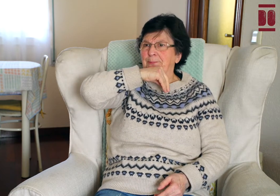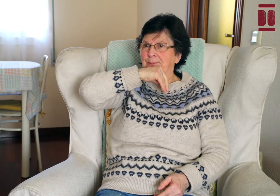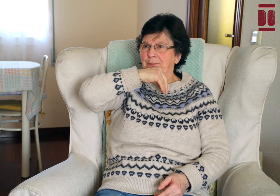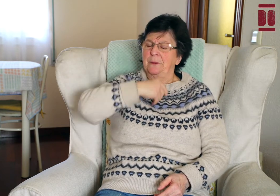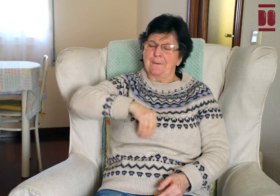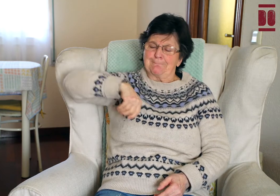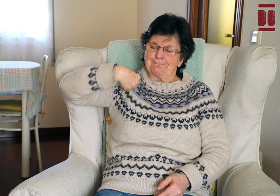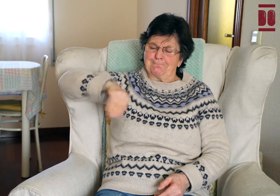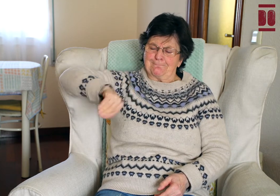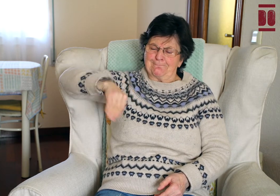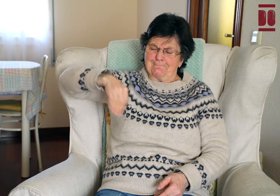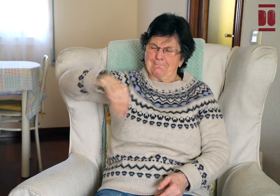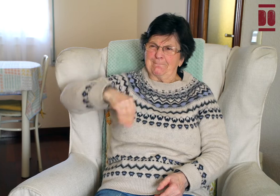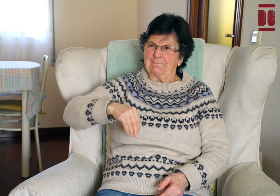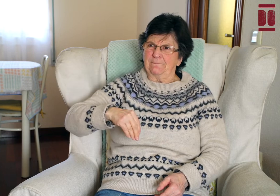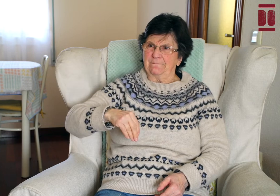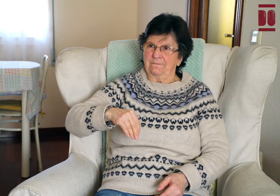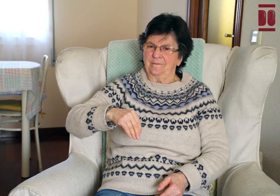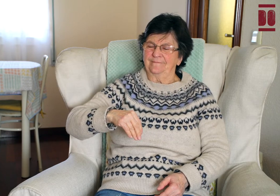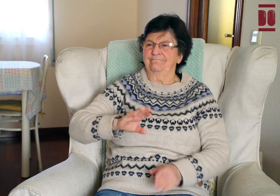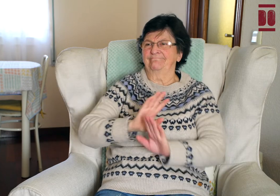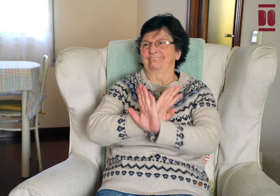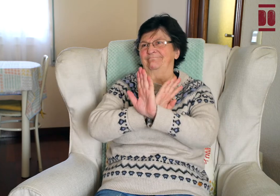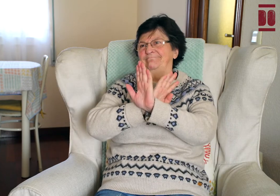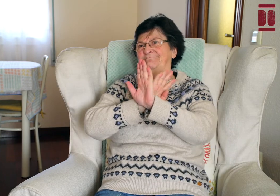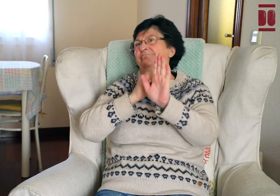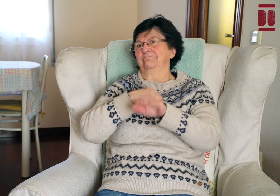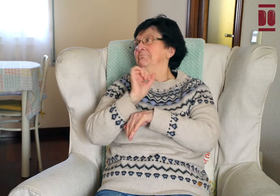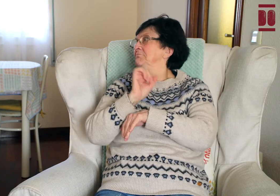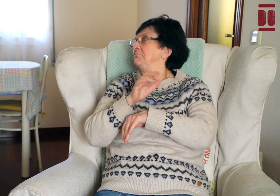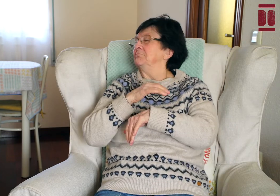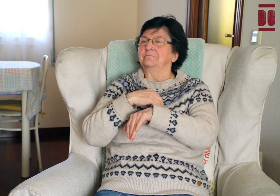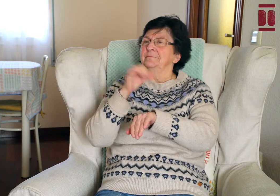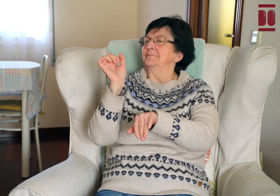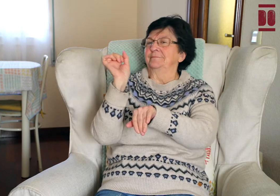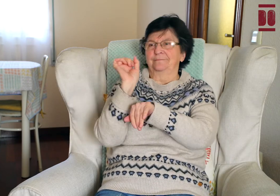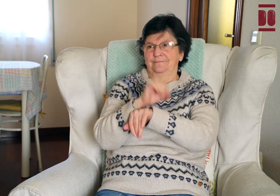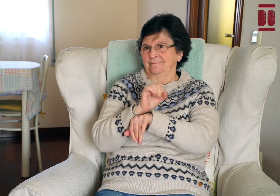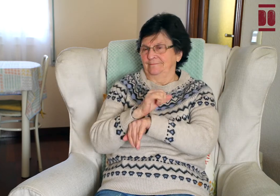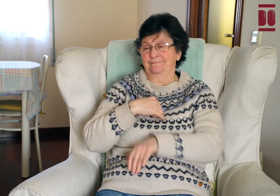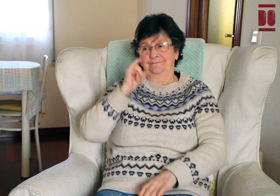a tocarlo con fuerza. Y nada, yo, como